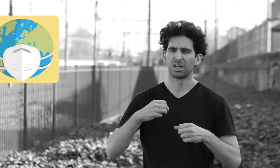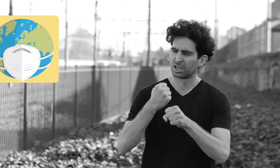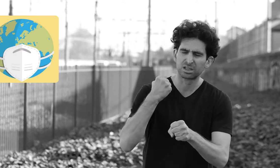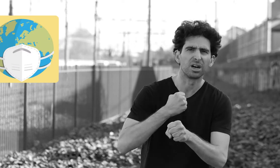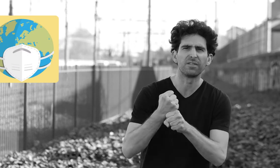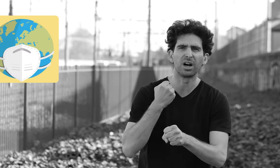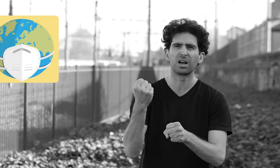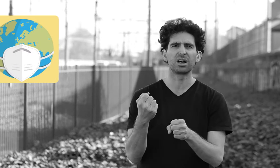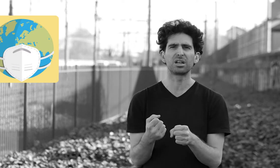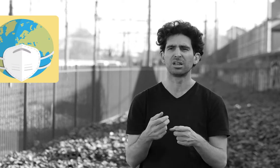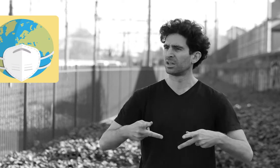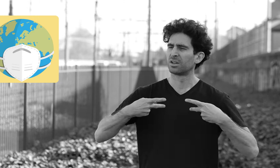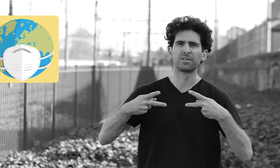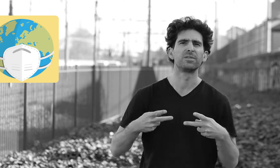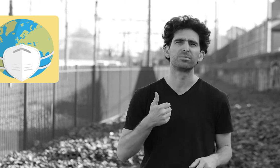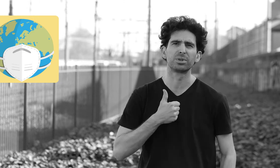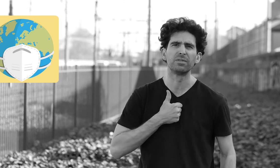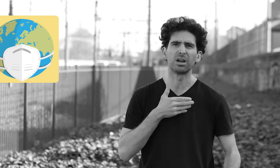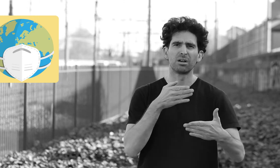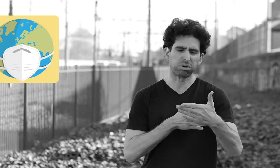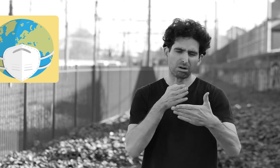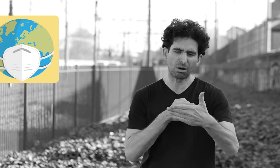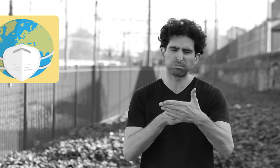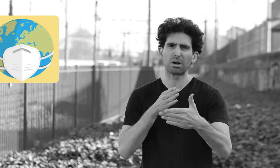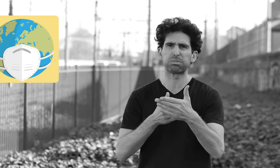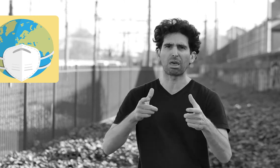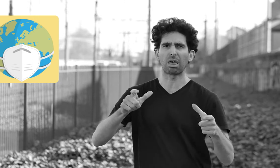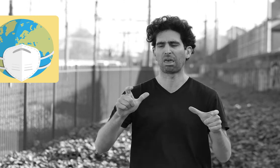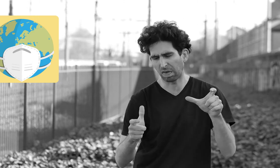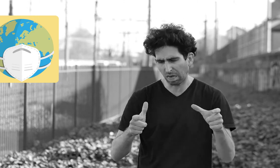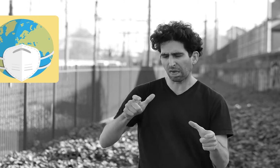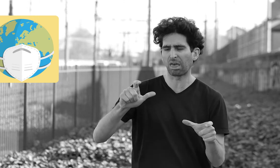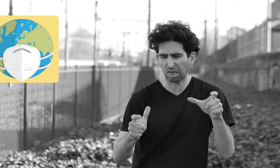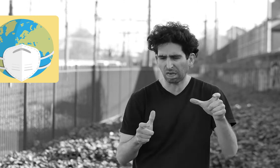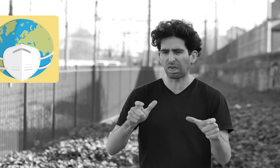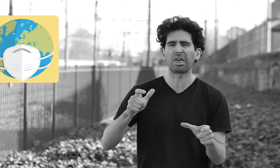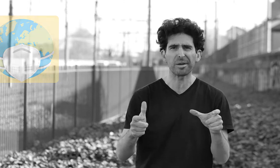dans le travail et dans la vie privée, avec plein d'obstacles qui rendent la situation précaire.